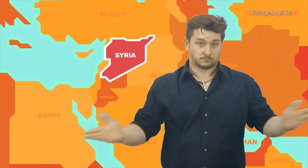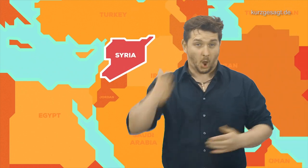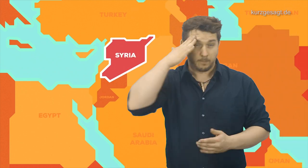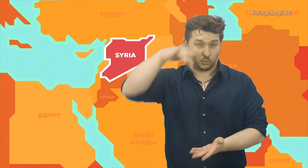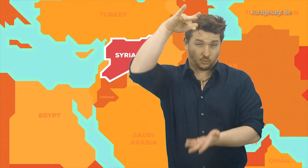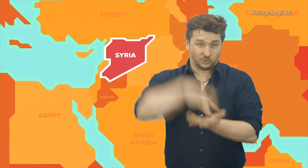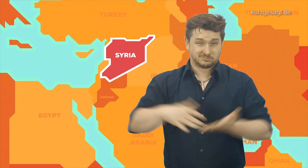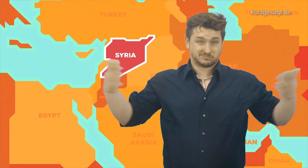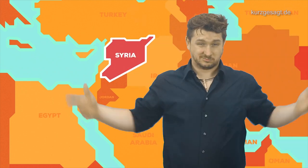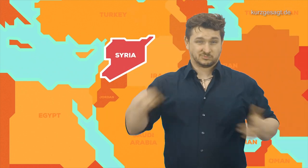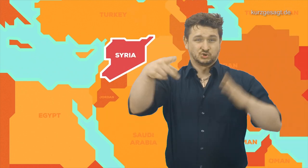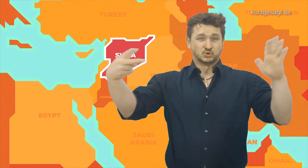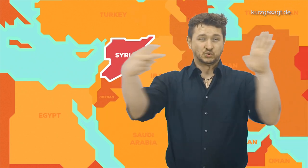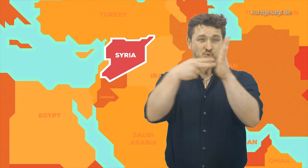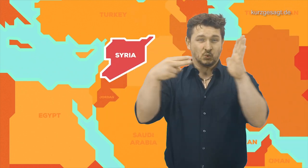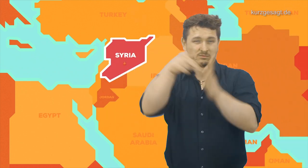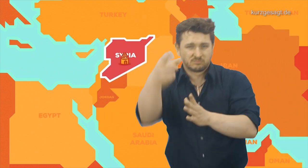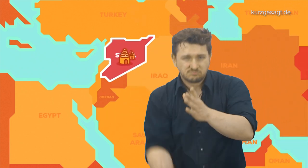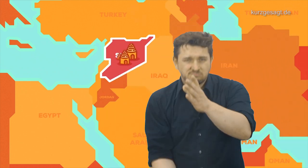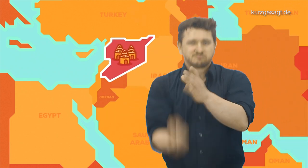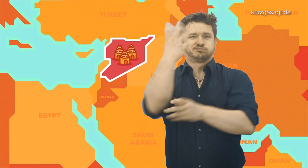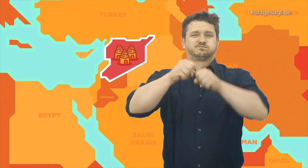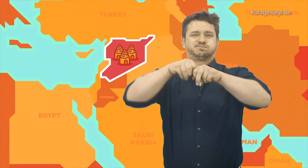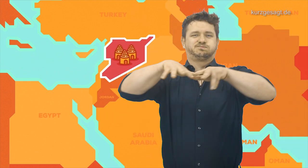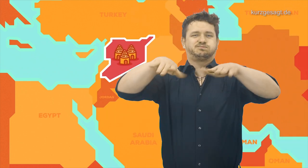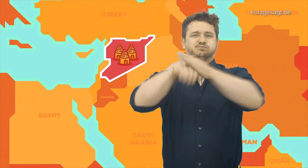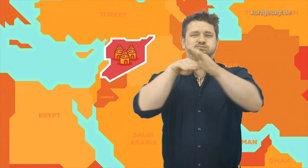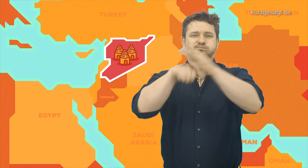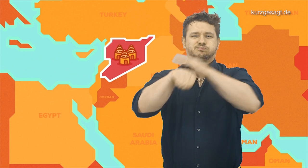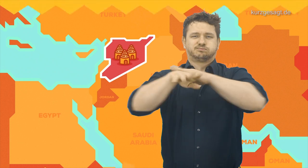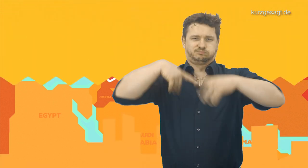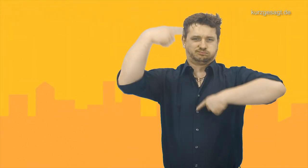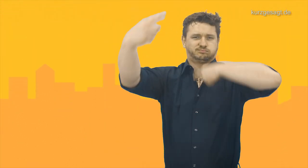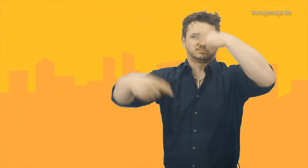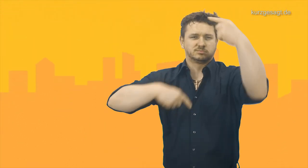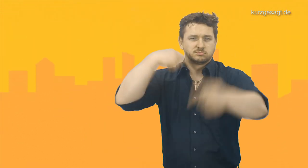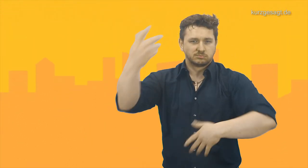Hauptgrund ist, dass Syrien die größte Quelle für Flüchtlinge geworden ist.